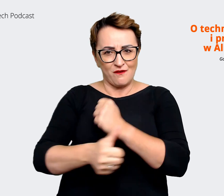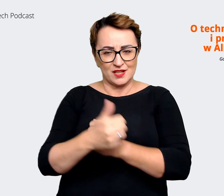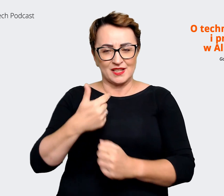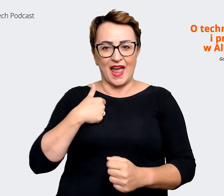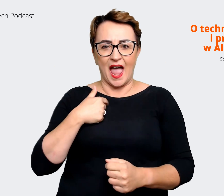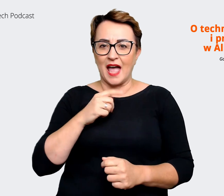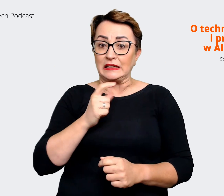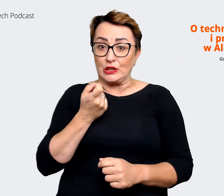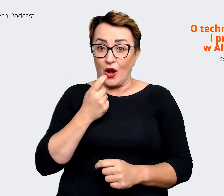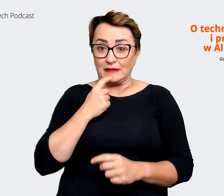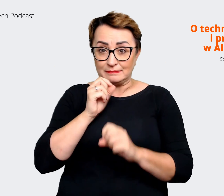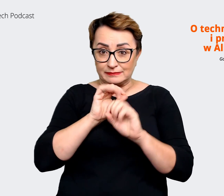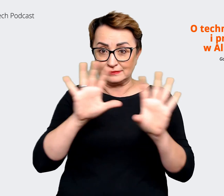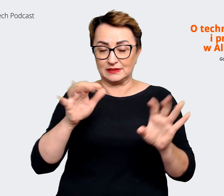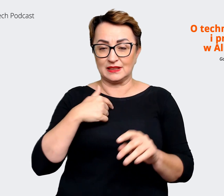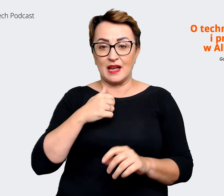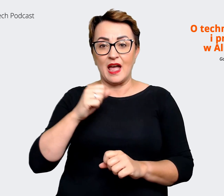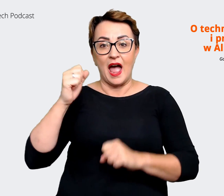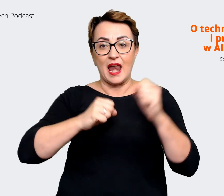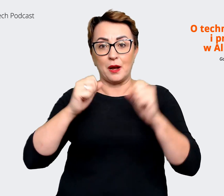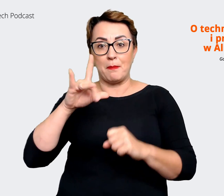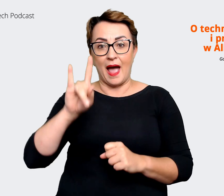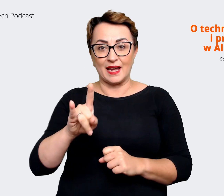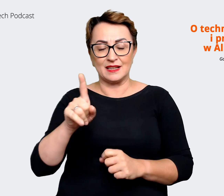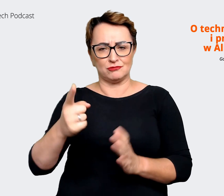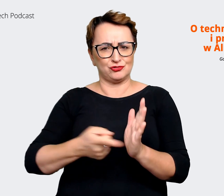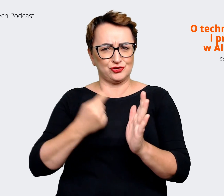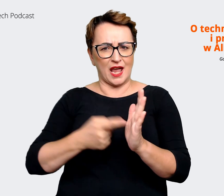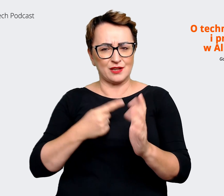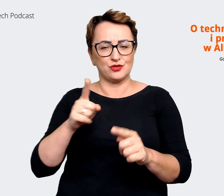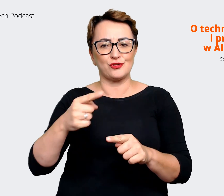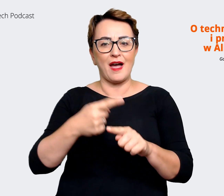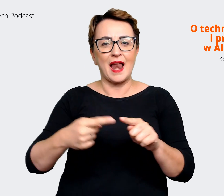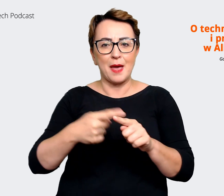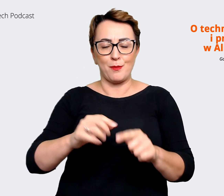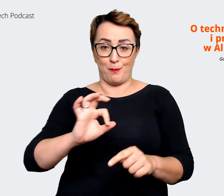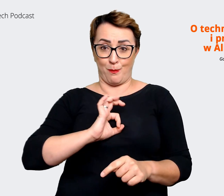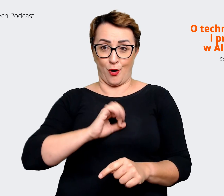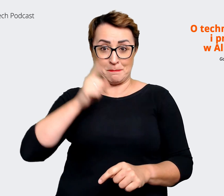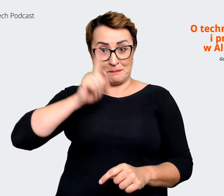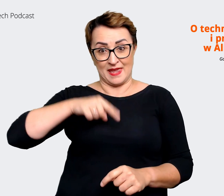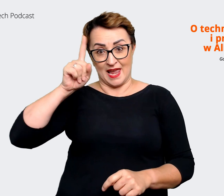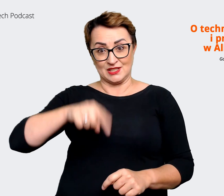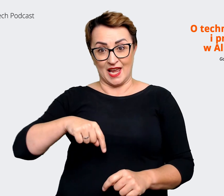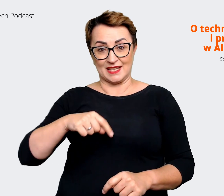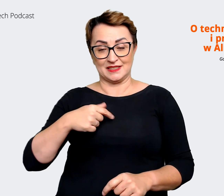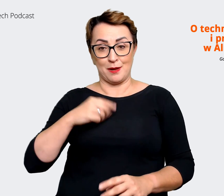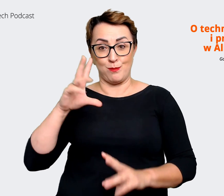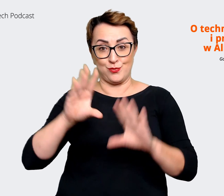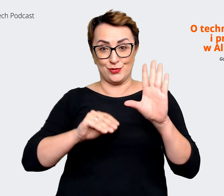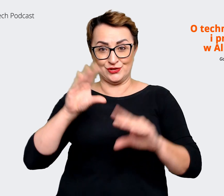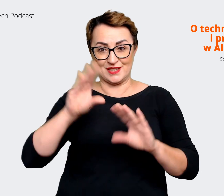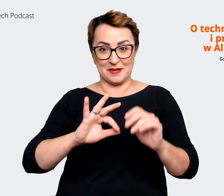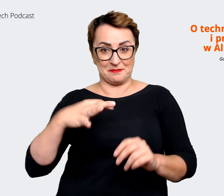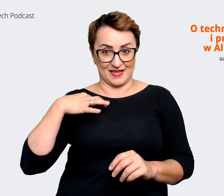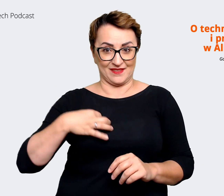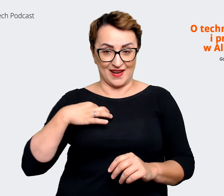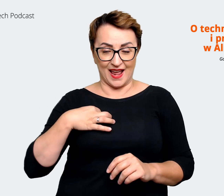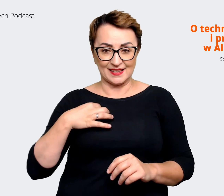że też Allegro Pay jest częstym elementem mojego miesięcznego budżetowania, więc ogromne dzięki